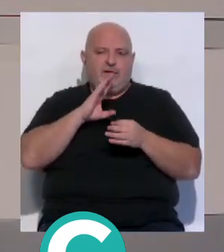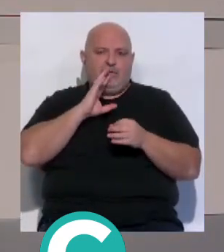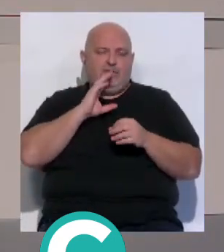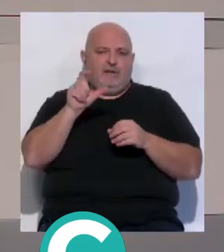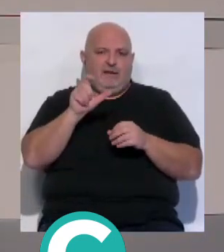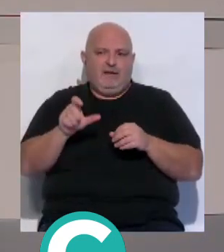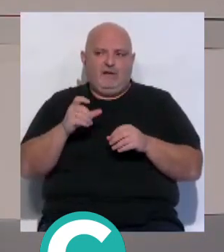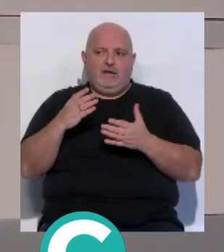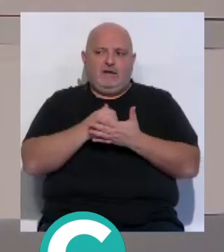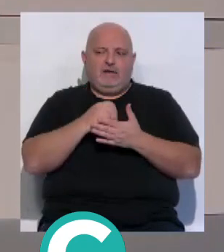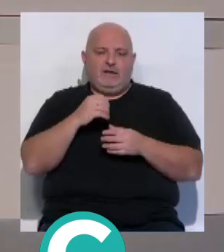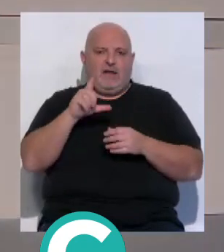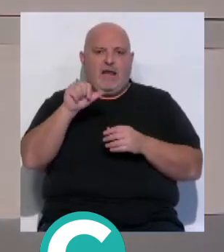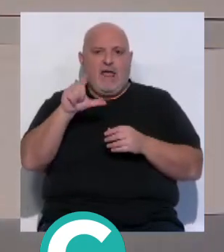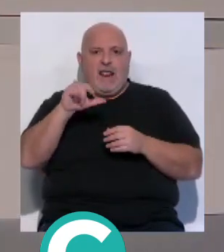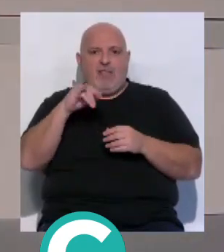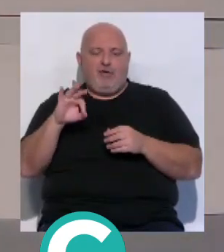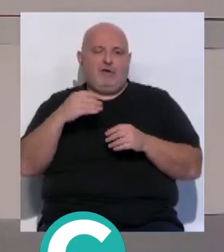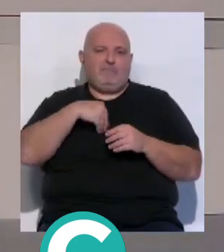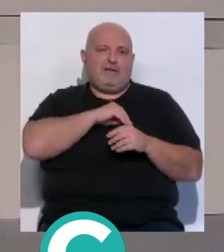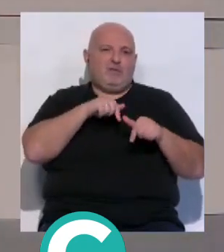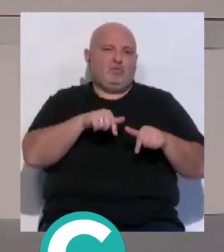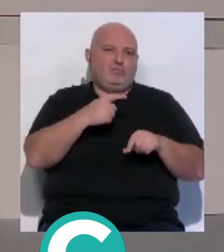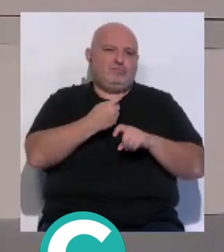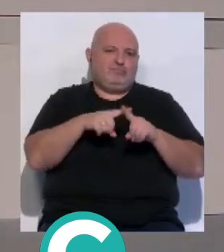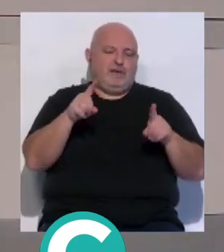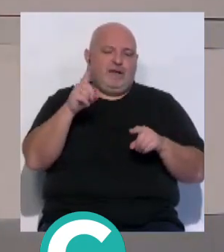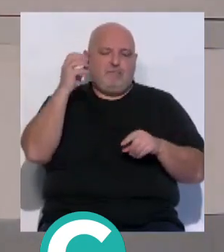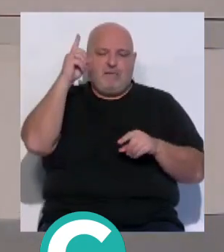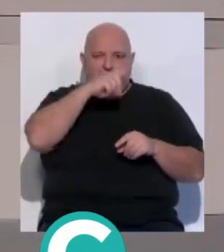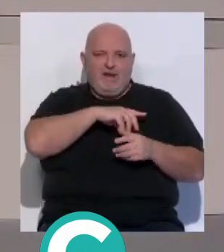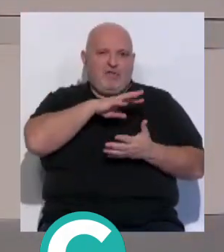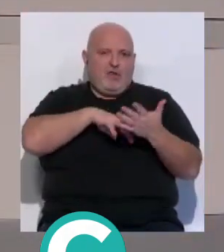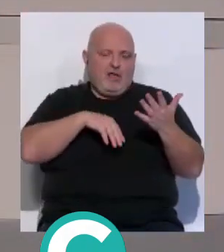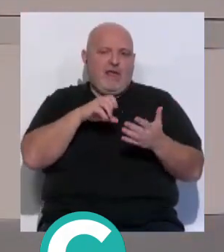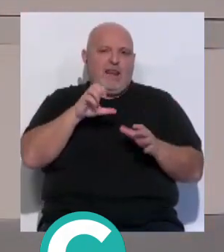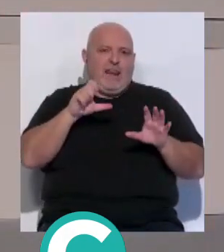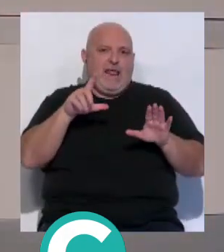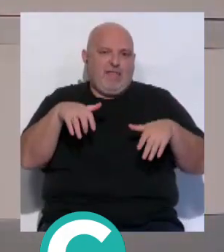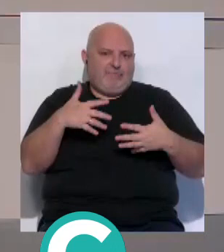equipos italianos todo bien en la Lazio aquí en España es Real Madrid o el Barcelona o el Cádiz o